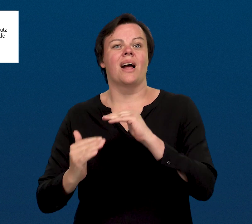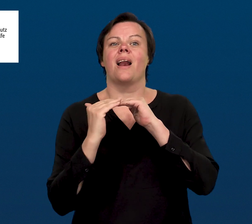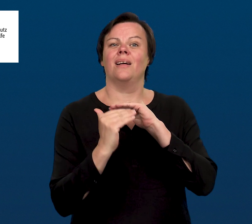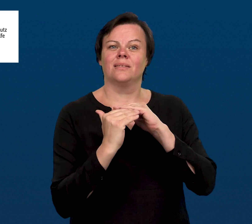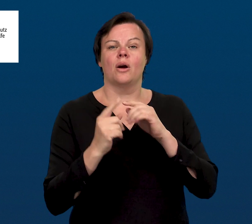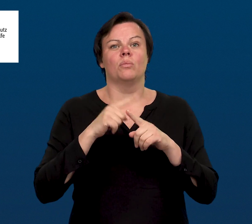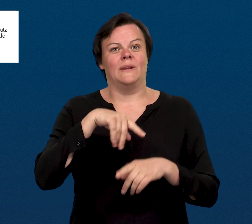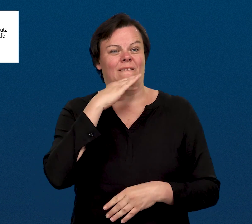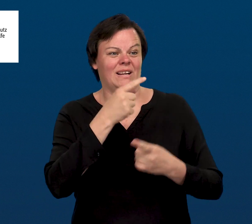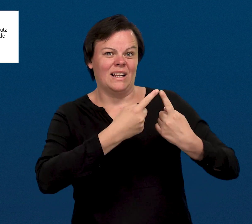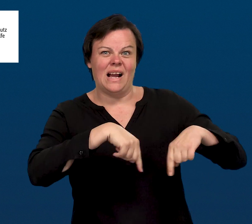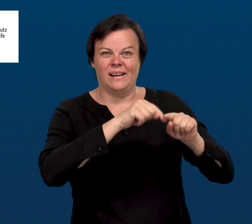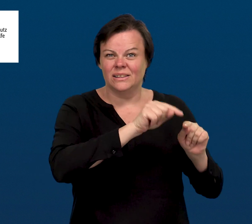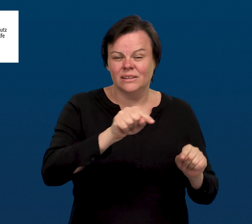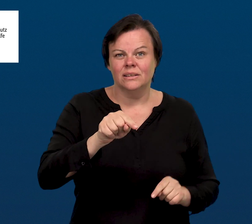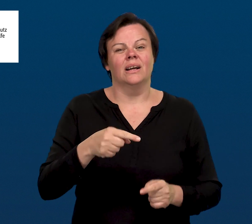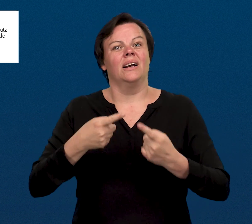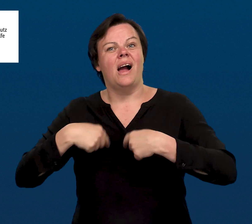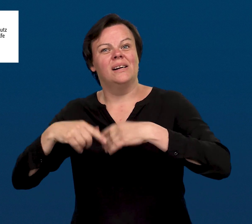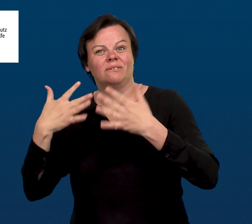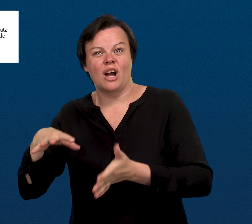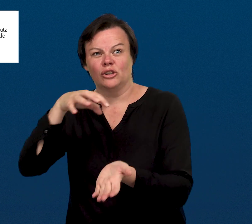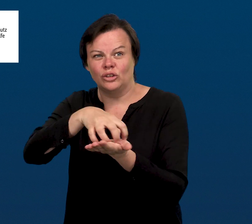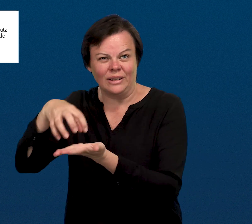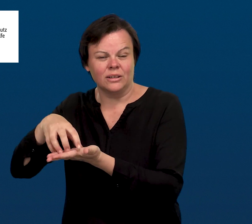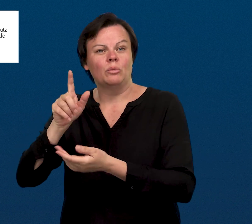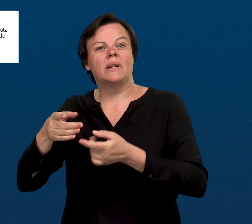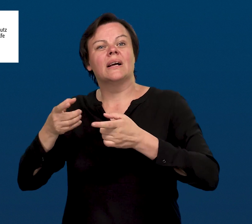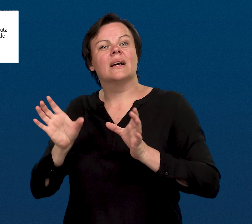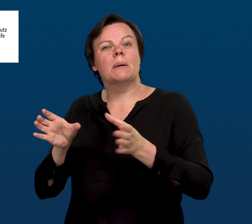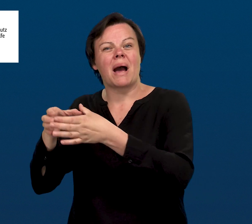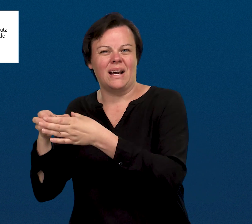Länder und viele Kreise, kreisfreie Städte und Gemeinden